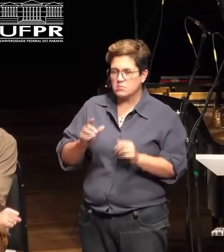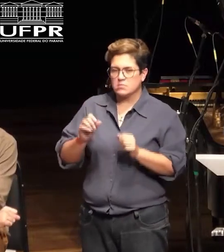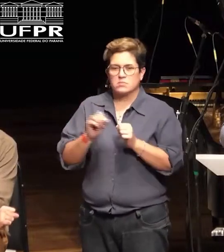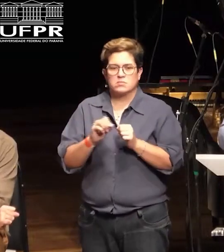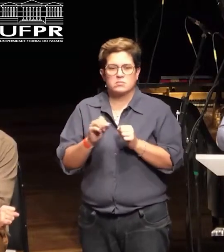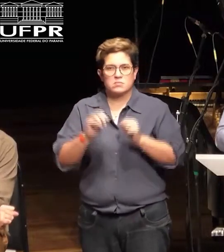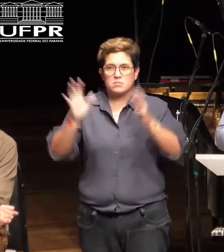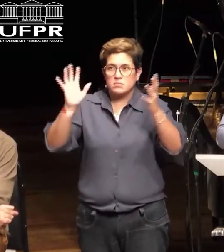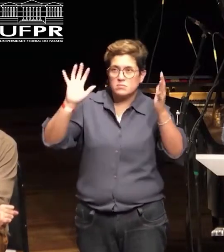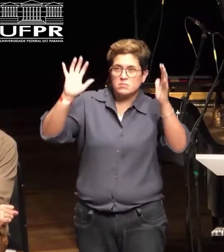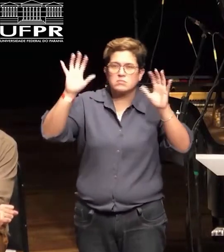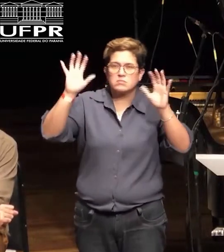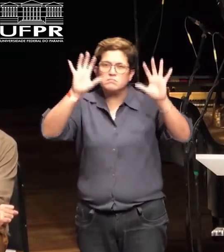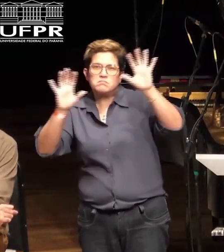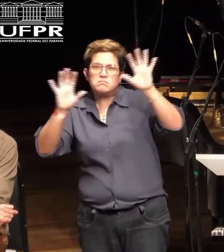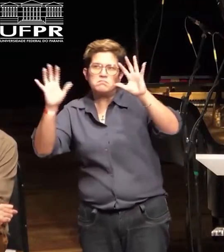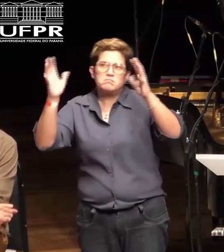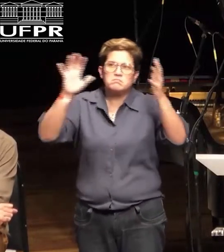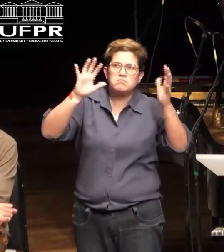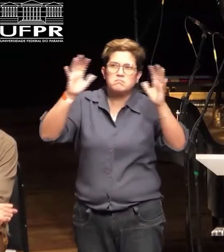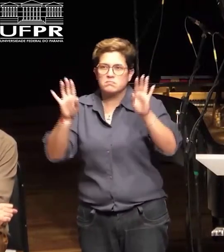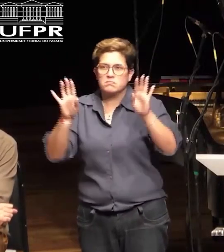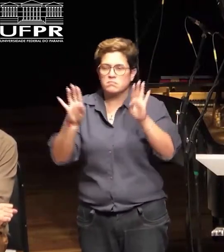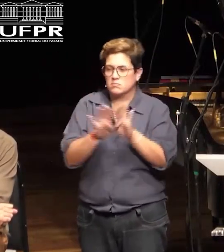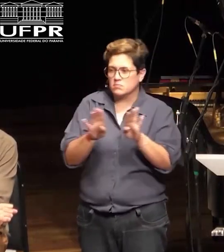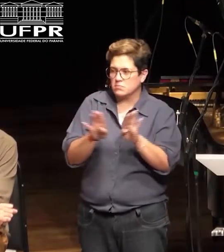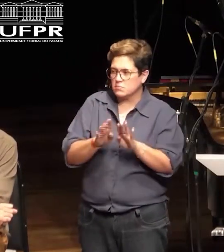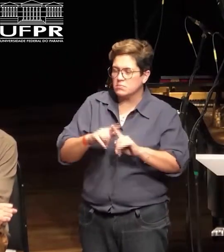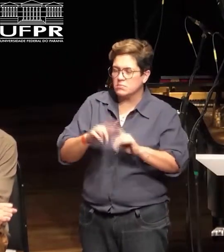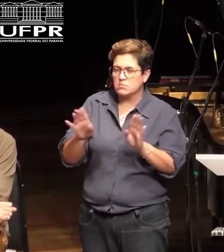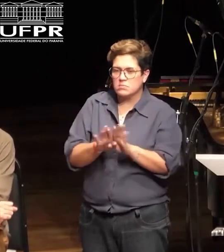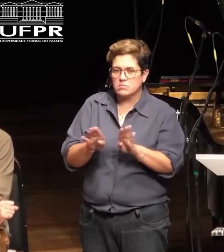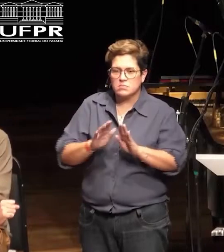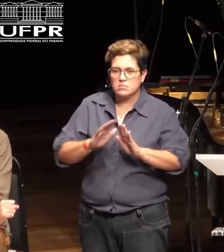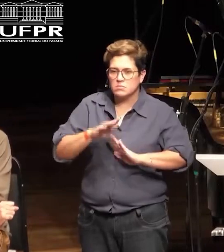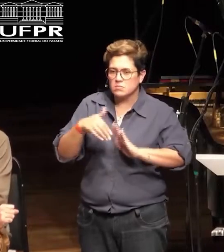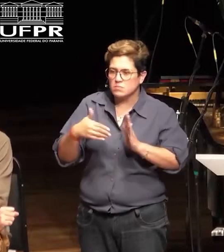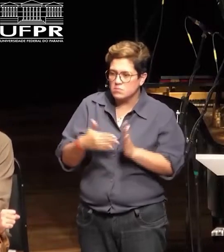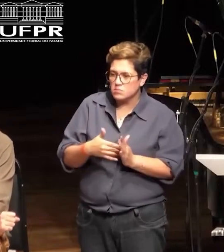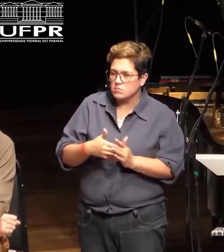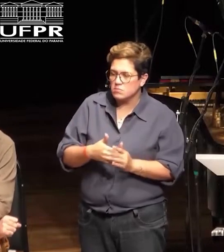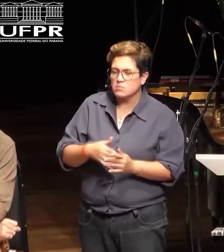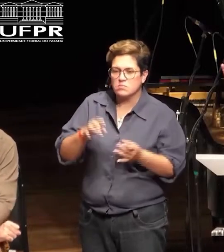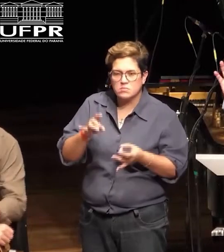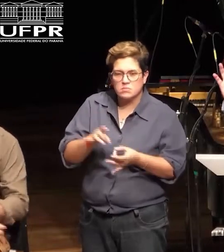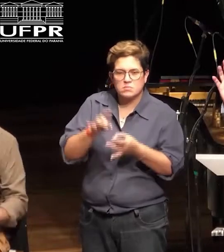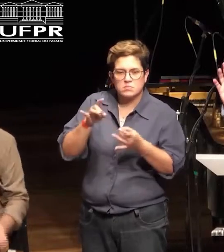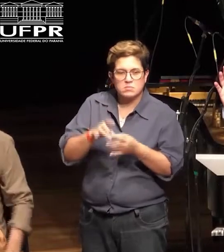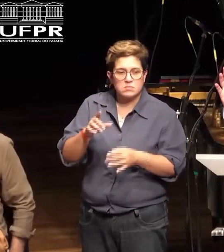essa articulação astral que existe entre a essas duas grandes instituições brasileiras,